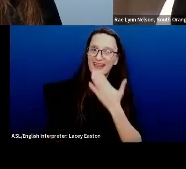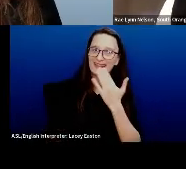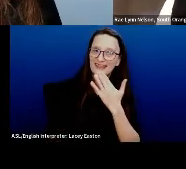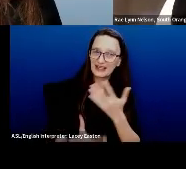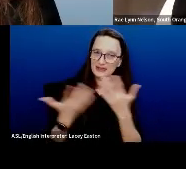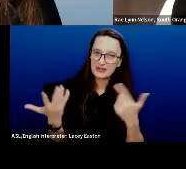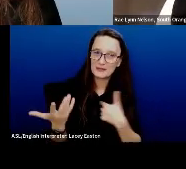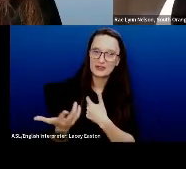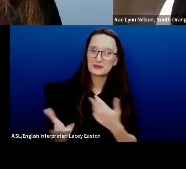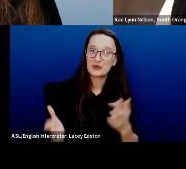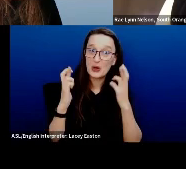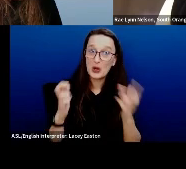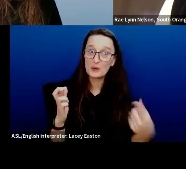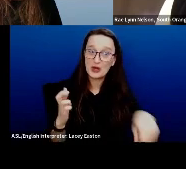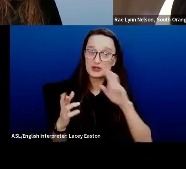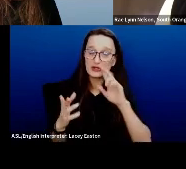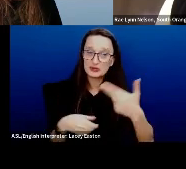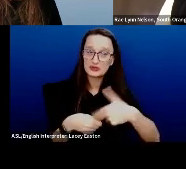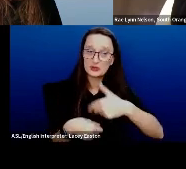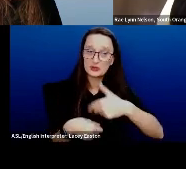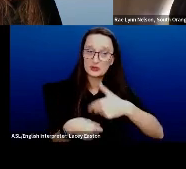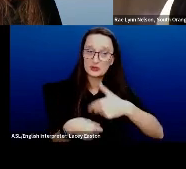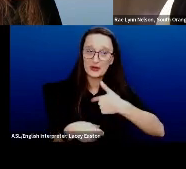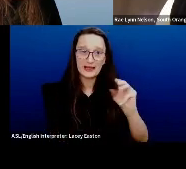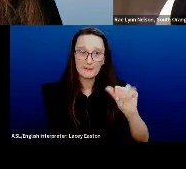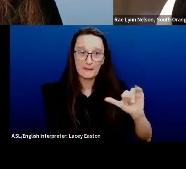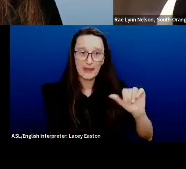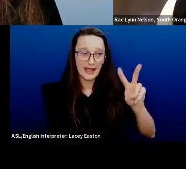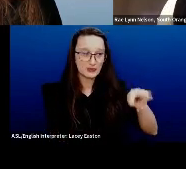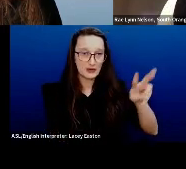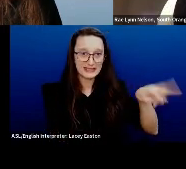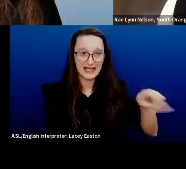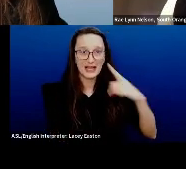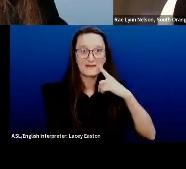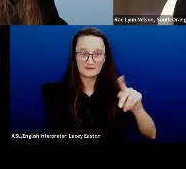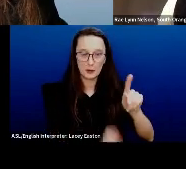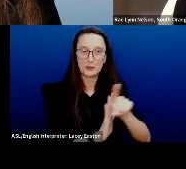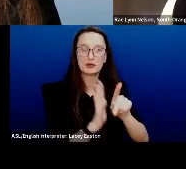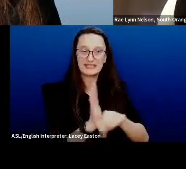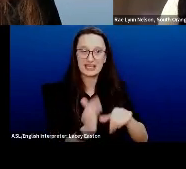a nosotros el 22 de mayo para las garantías procesales, segunda parte donde nos centraremos en disciplina